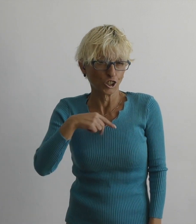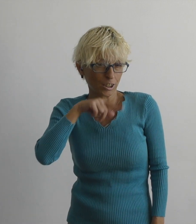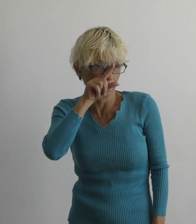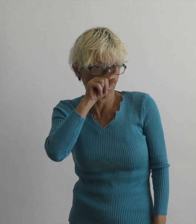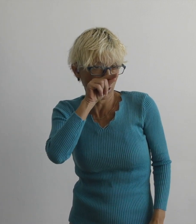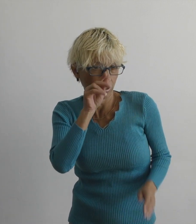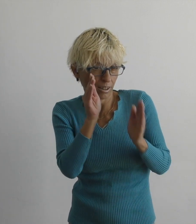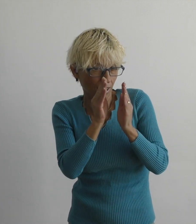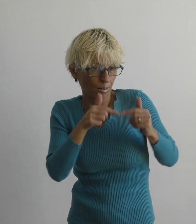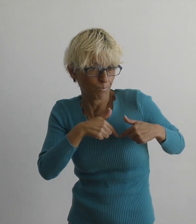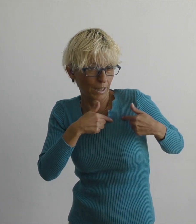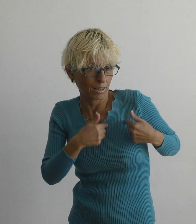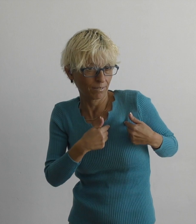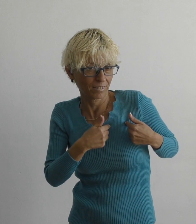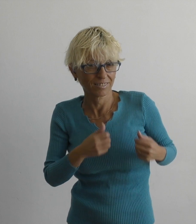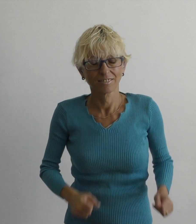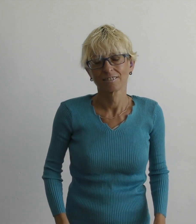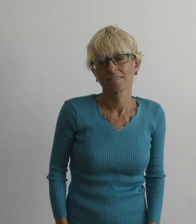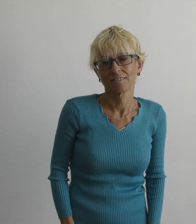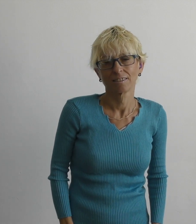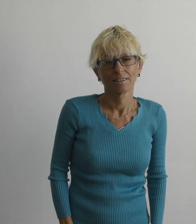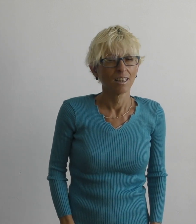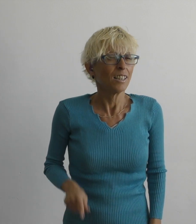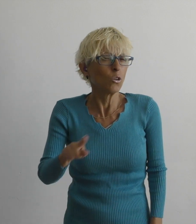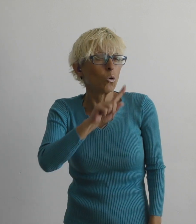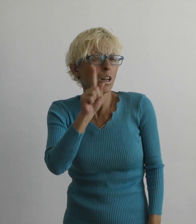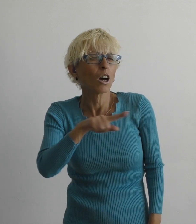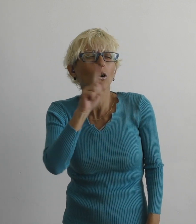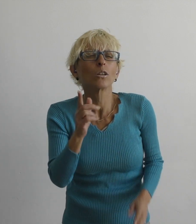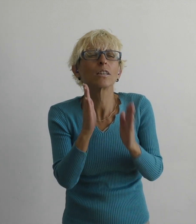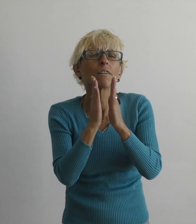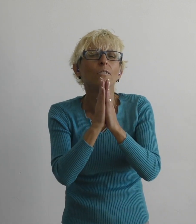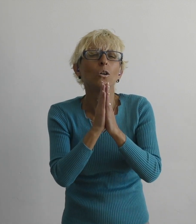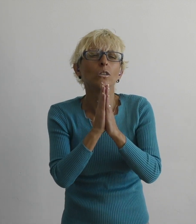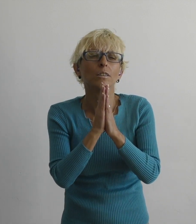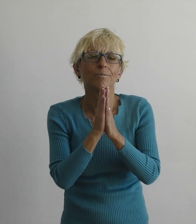יש לי ציפור קטנה בלב והיא אולי כל התקוות